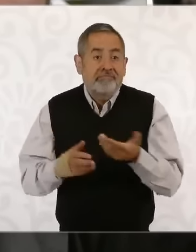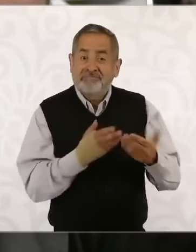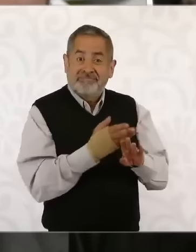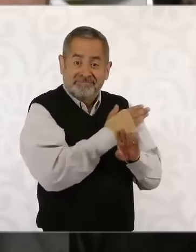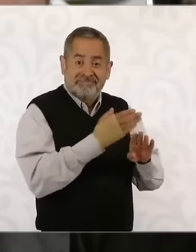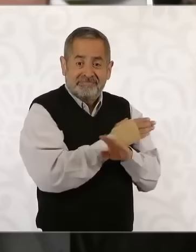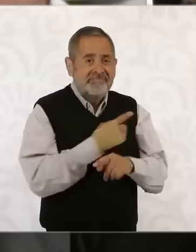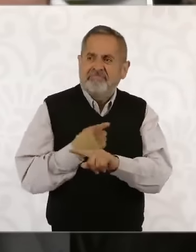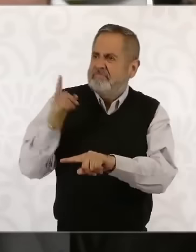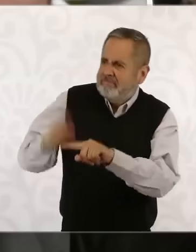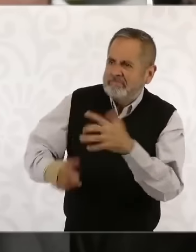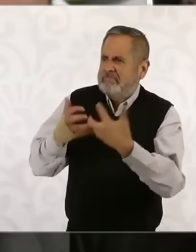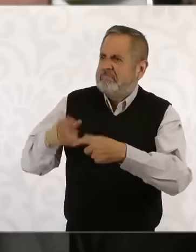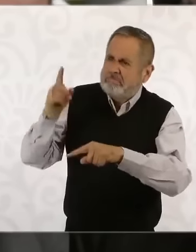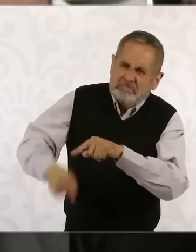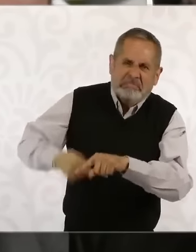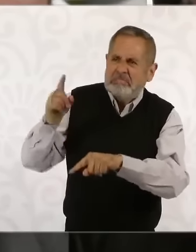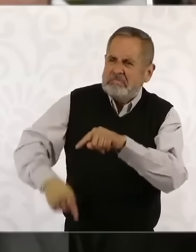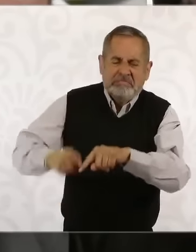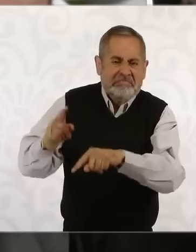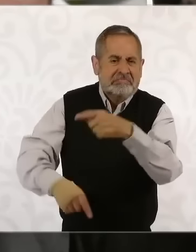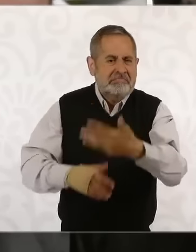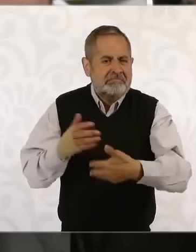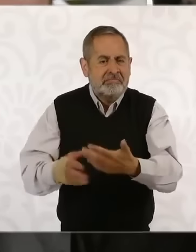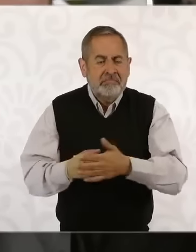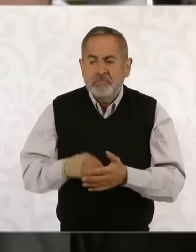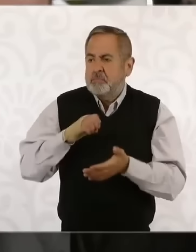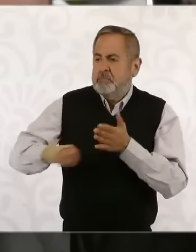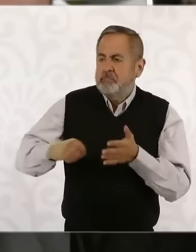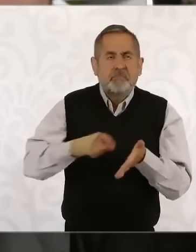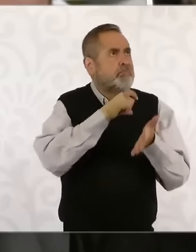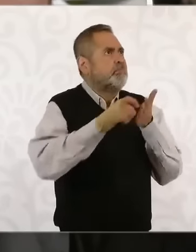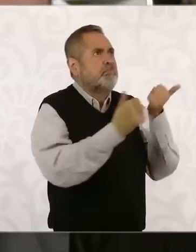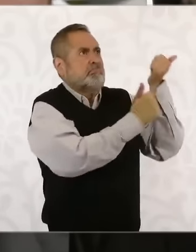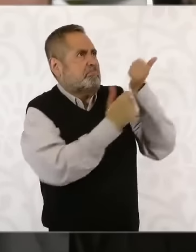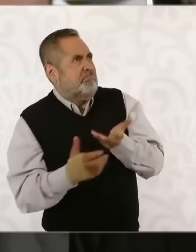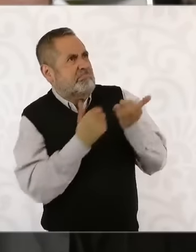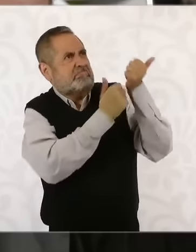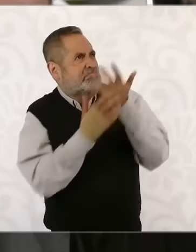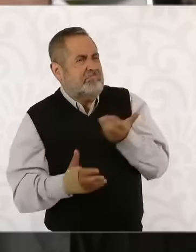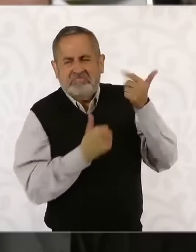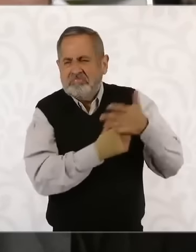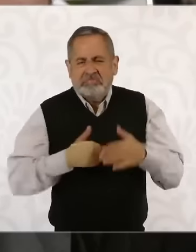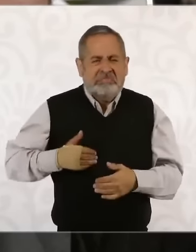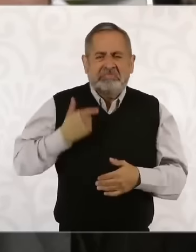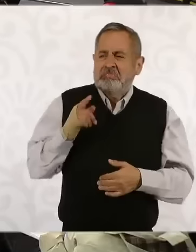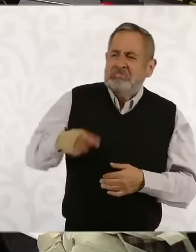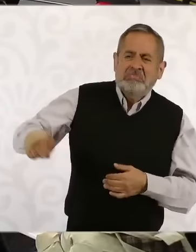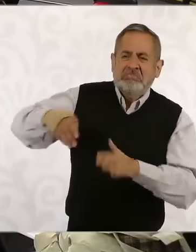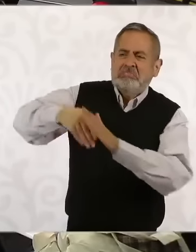porque gran parte de los insumos para producenaron a adquirirse de proveedores de otros países. Sí,